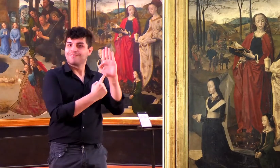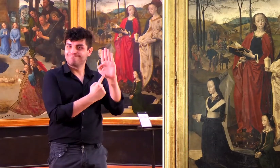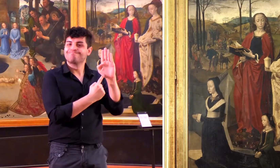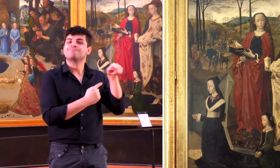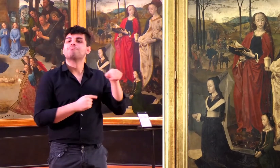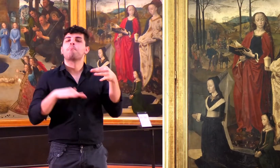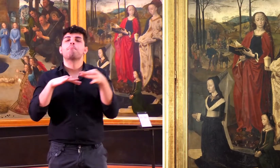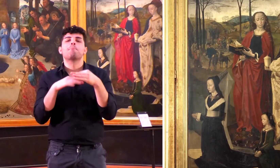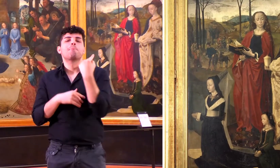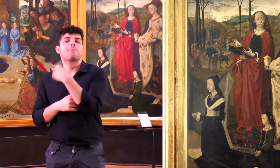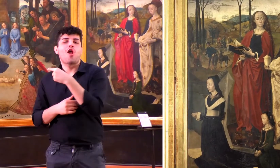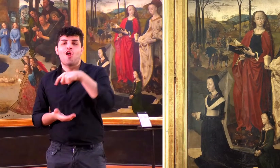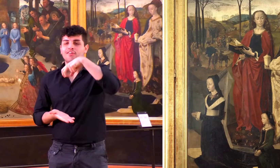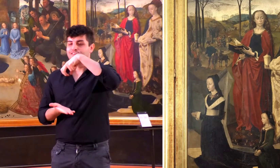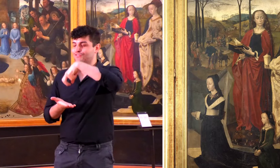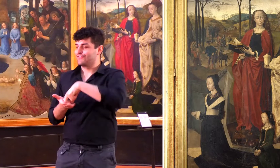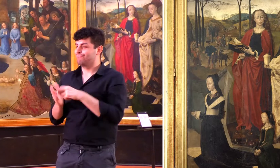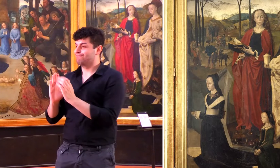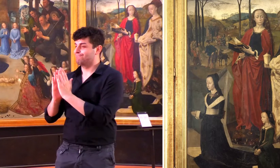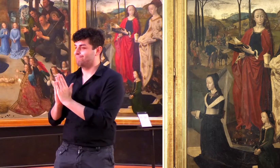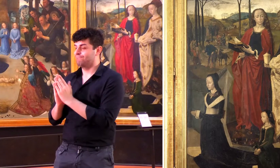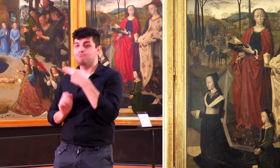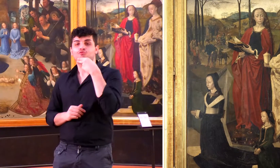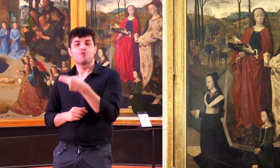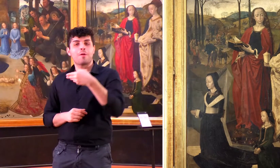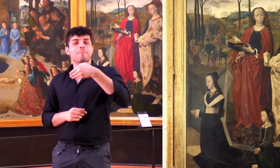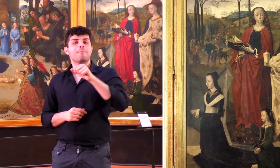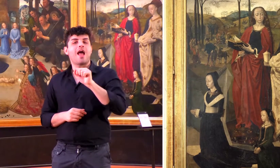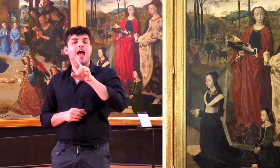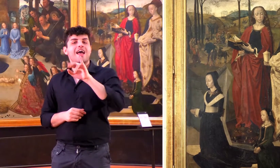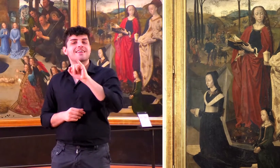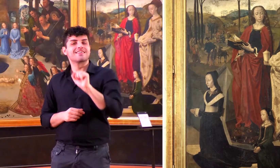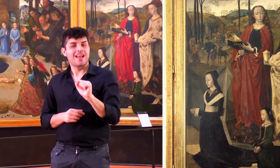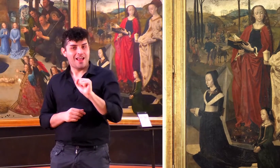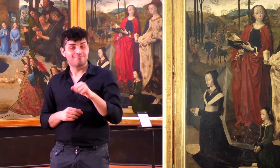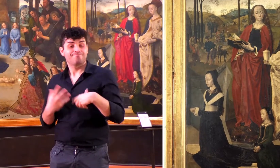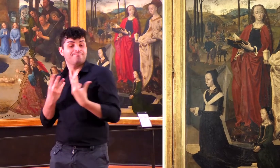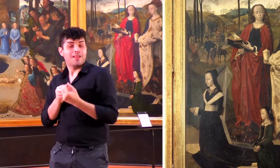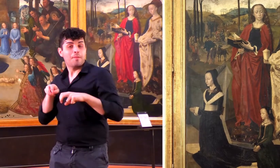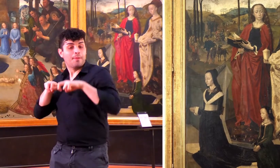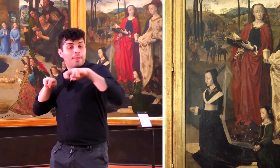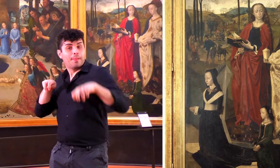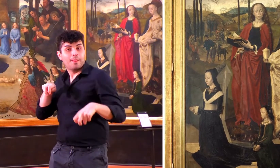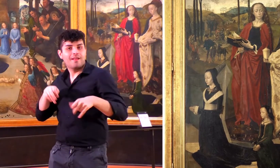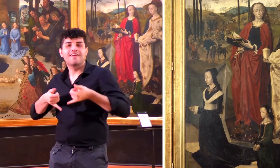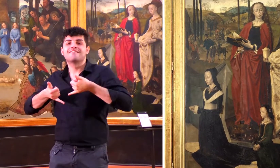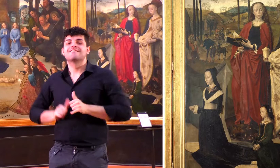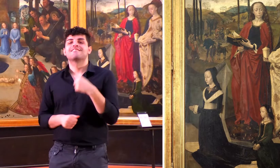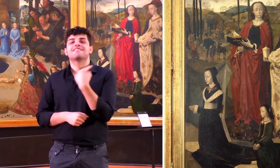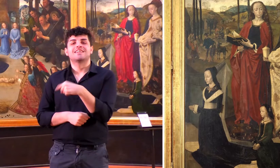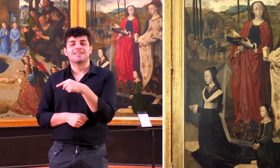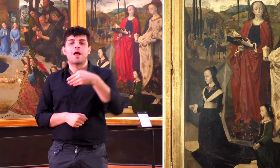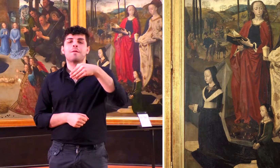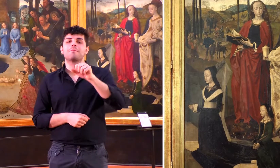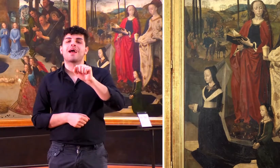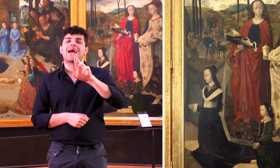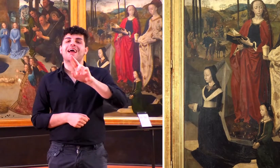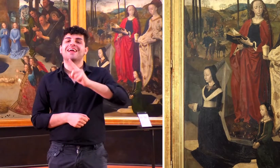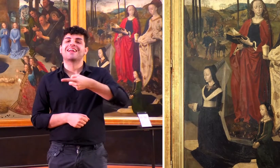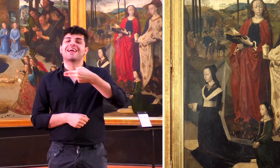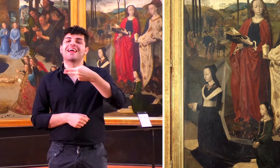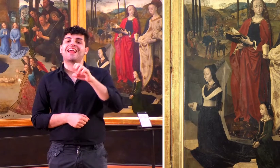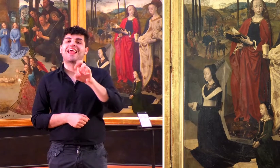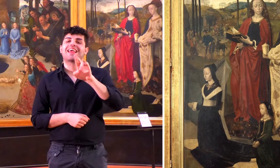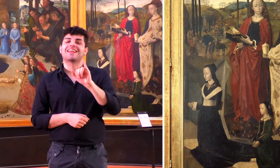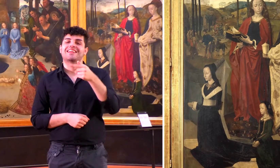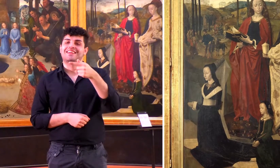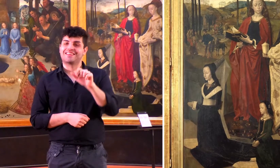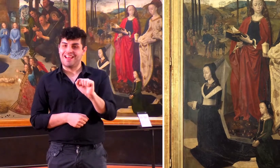A destra invece vengono rappresentate sua moglie Maria e sua figlia Margherita in ginocchio;